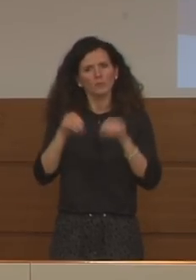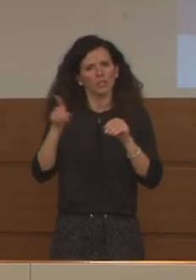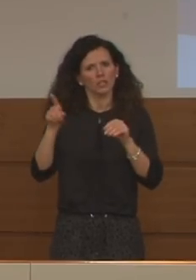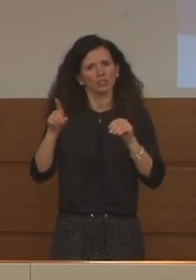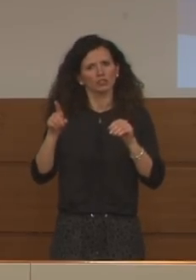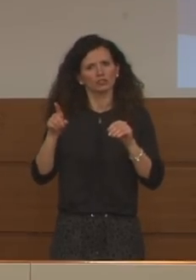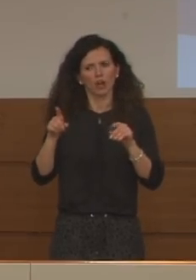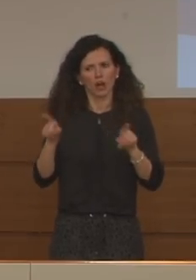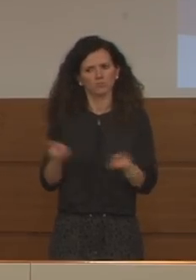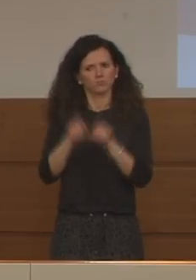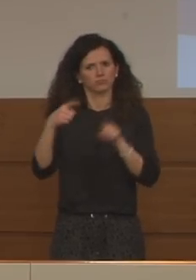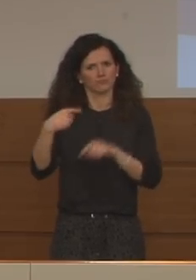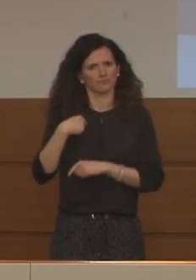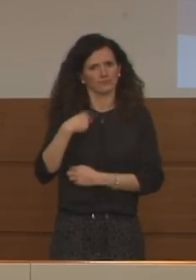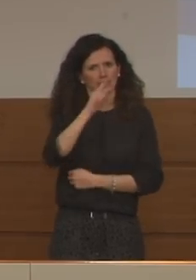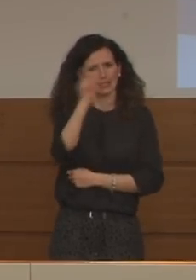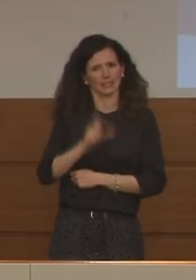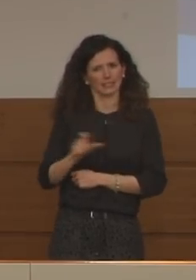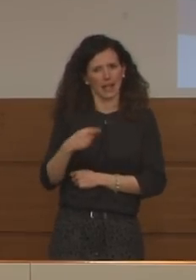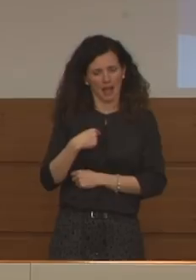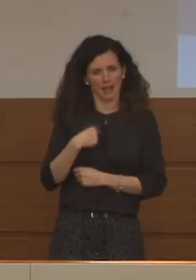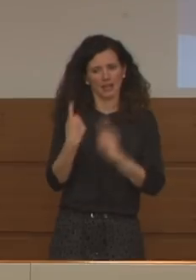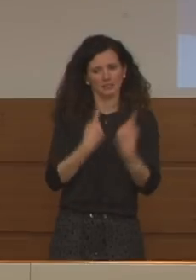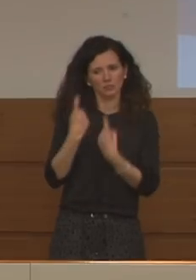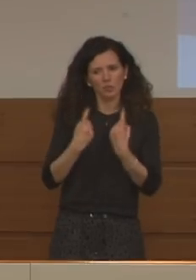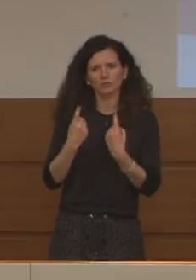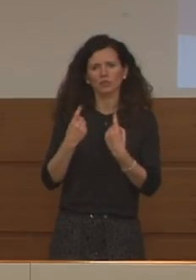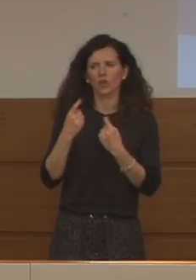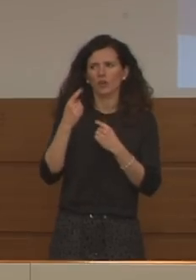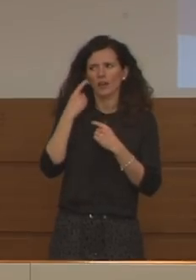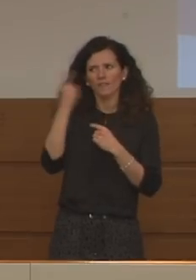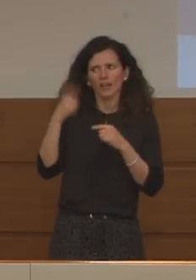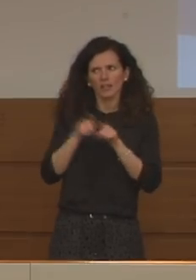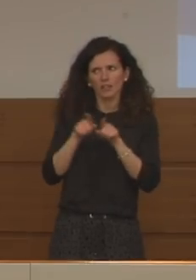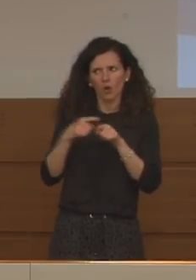molte cose, per molti aspetti, ma anche con differenziazioni per molti aspetti.